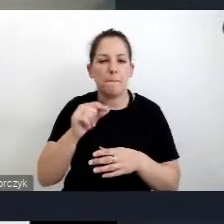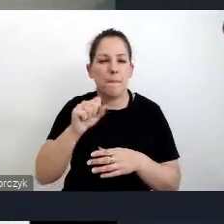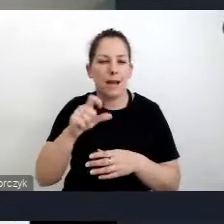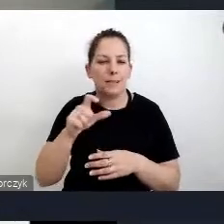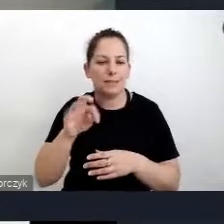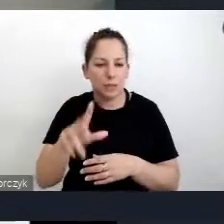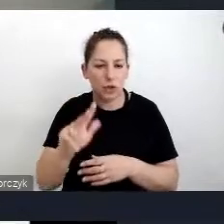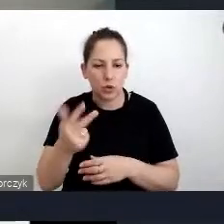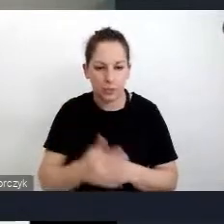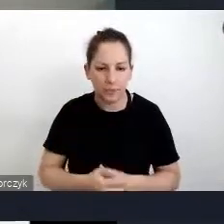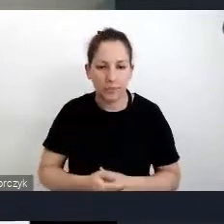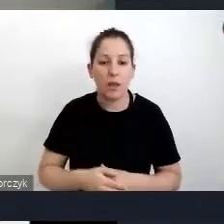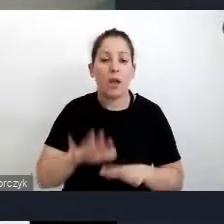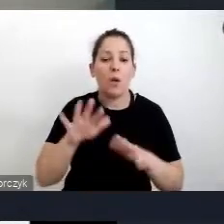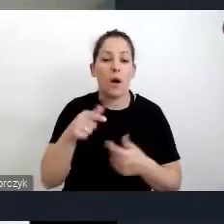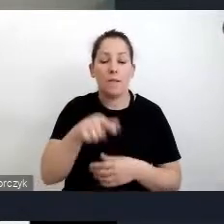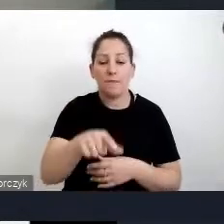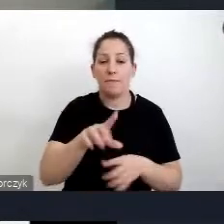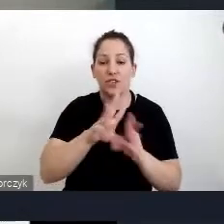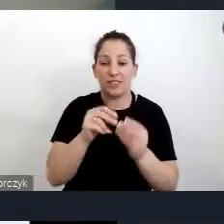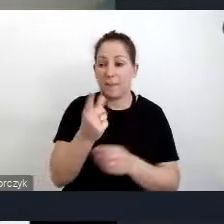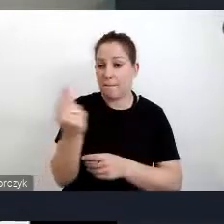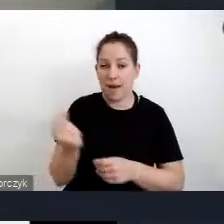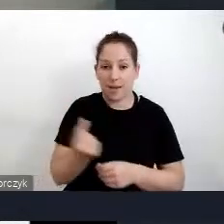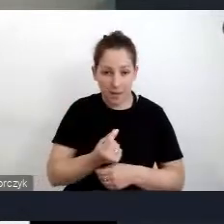Oznacza to, że wszyscy partnerzy dysponują środkami,